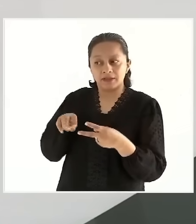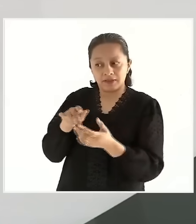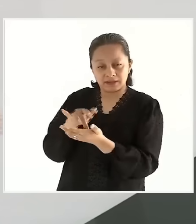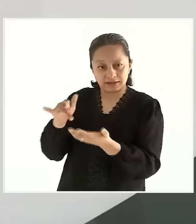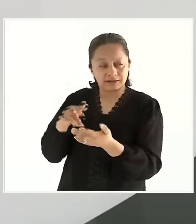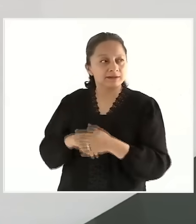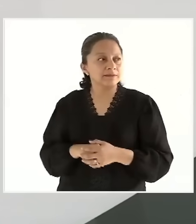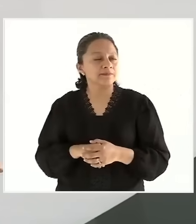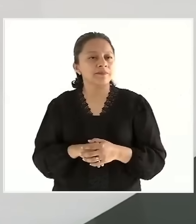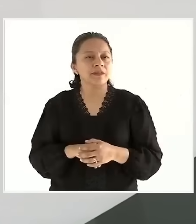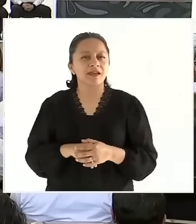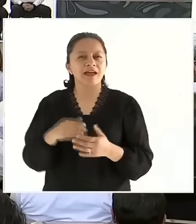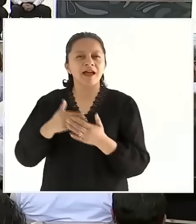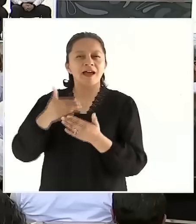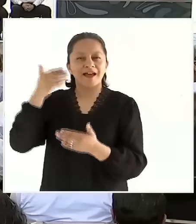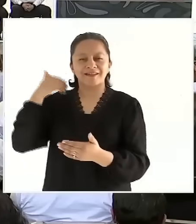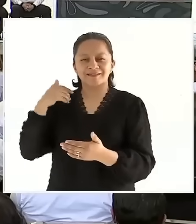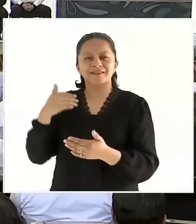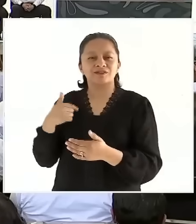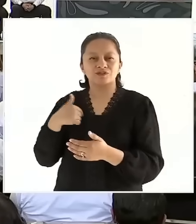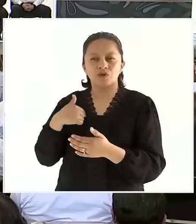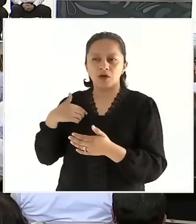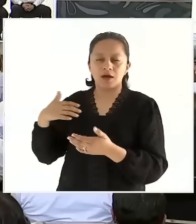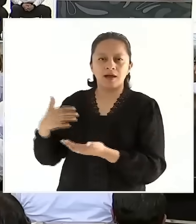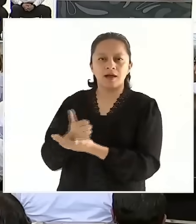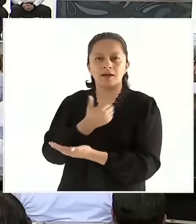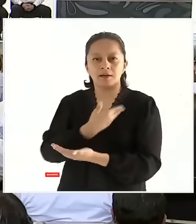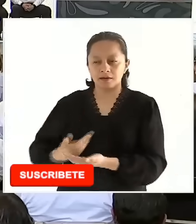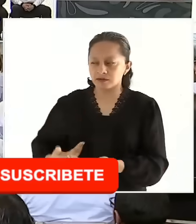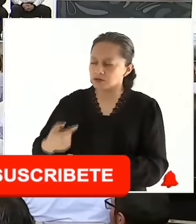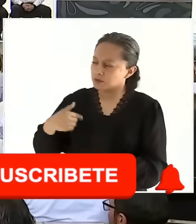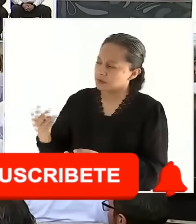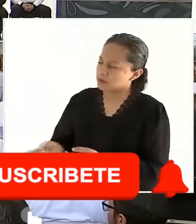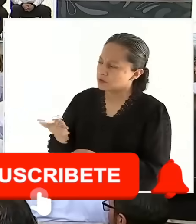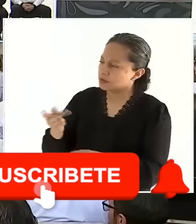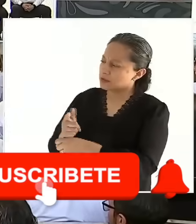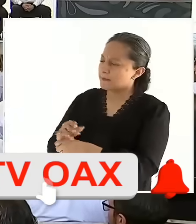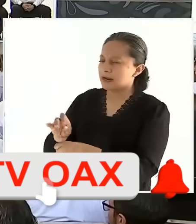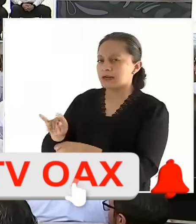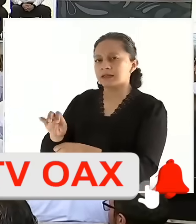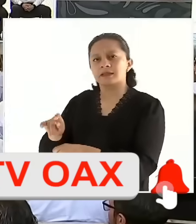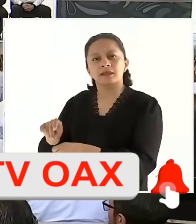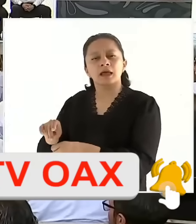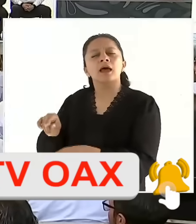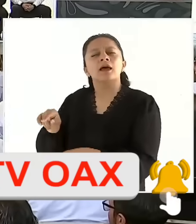gobierno, cuando gané la presidencia, le pregunté al licenciado Barlet, "Oiga, fíjese que quiero